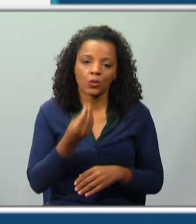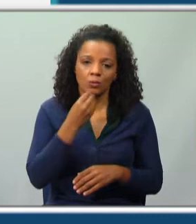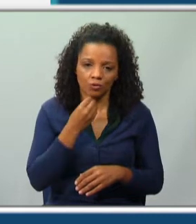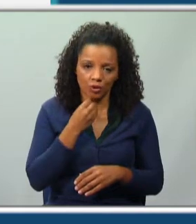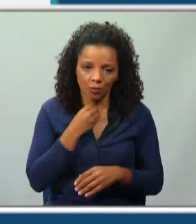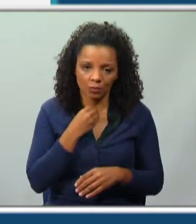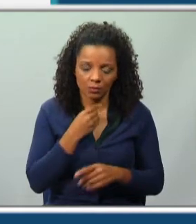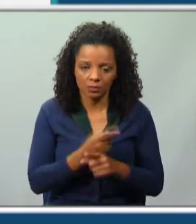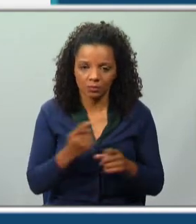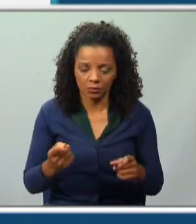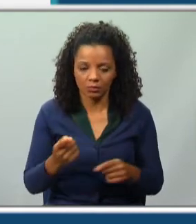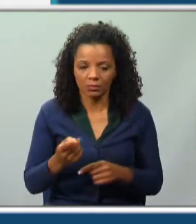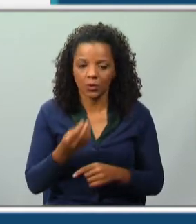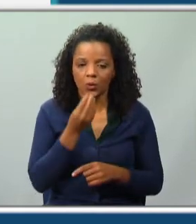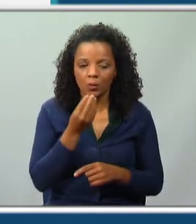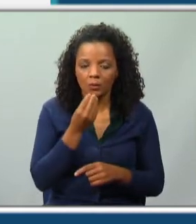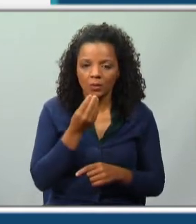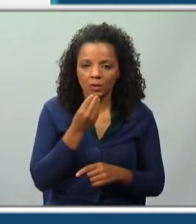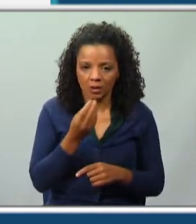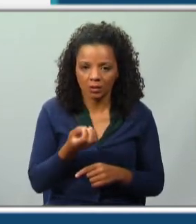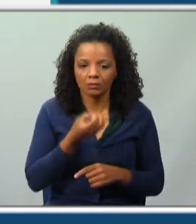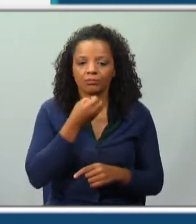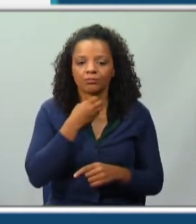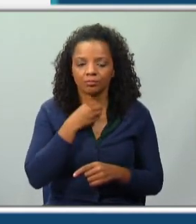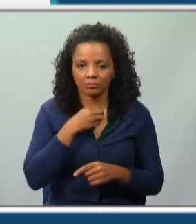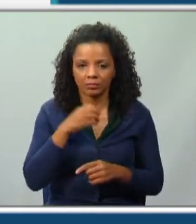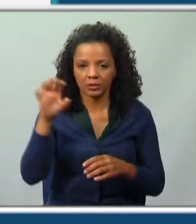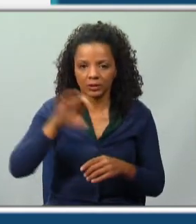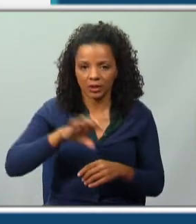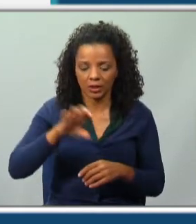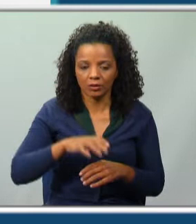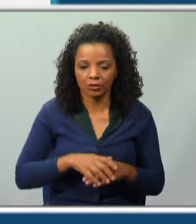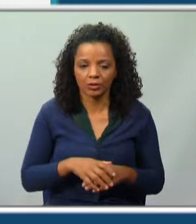porque nós estamos a comer estamos a ingerir os cereais que seriam o nosso 因為我們在吃我們在吃攝取將成為我們的穀物